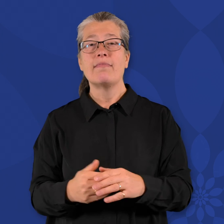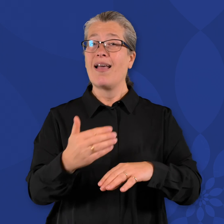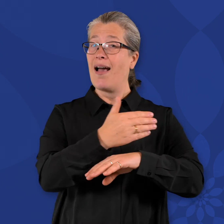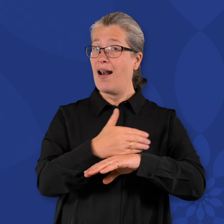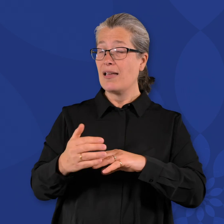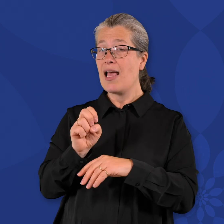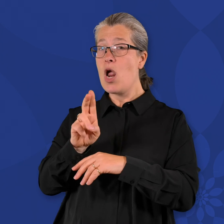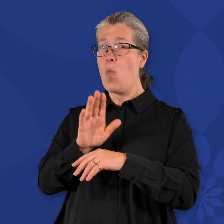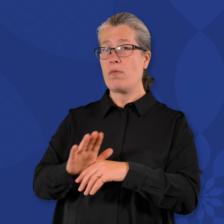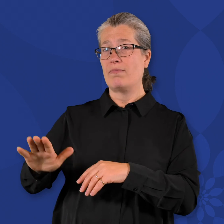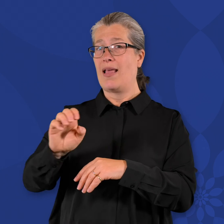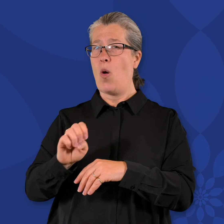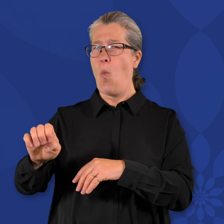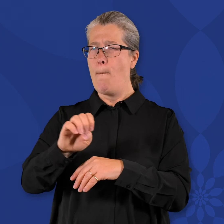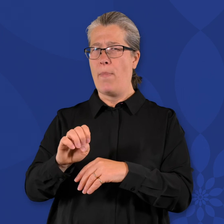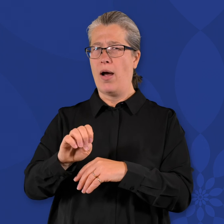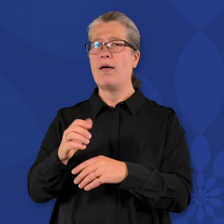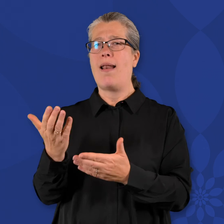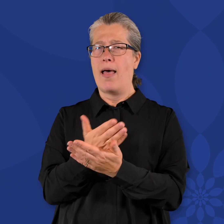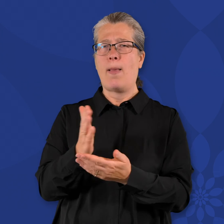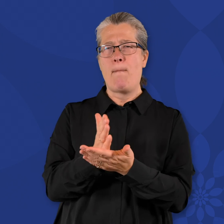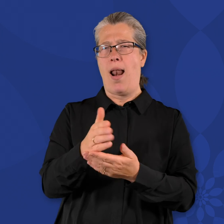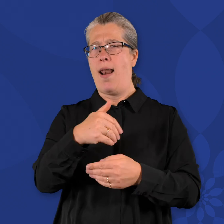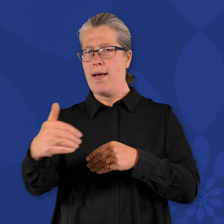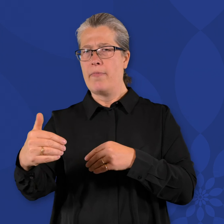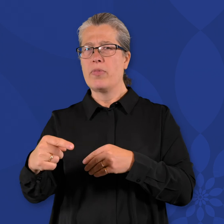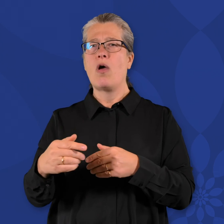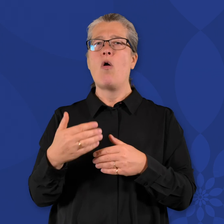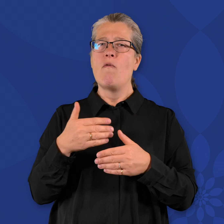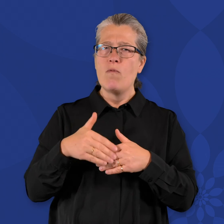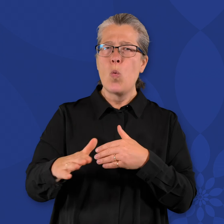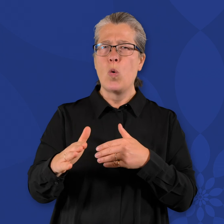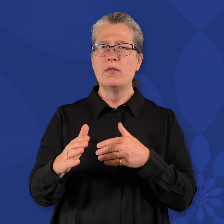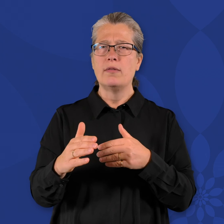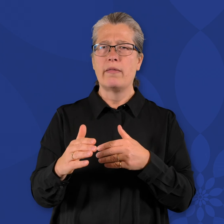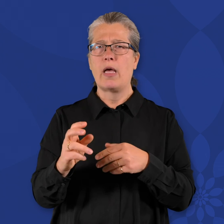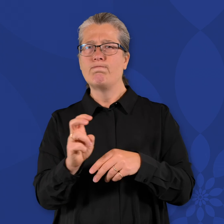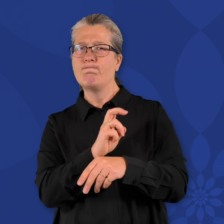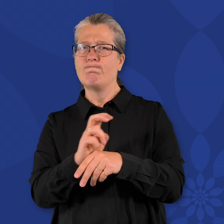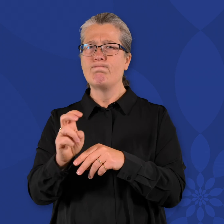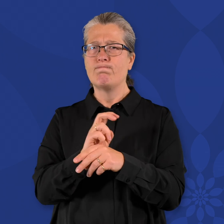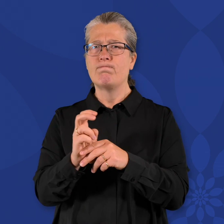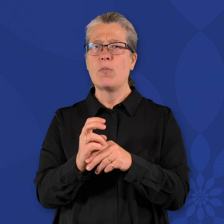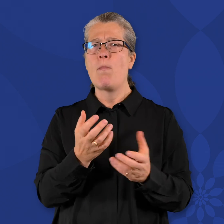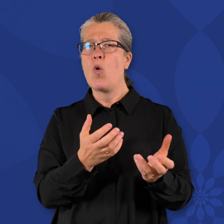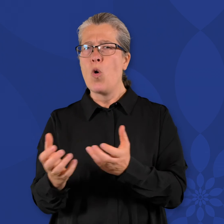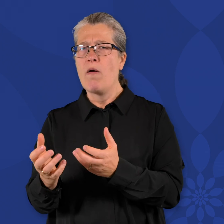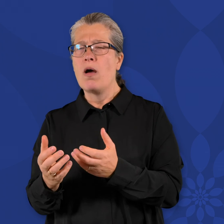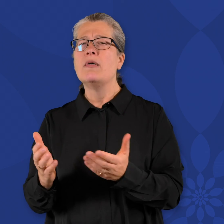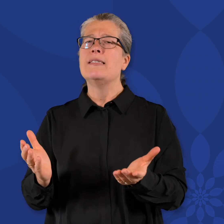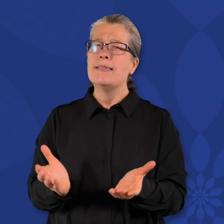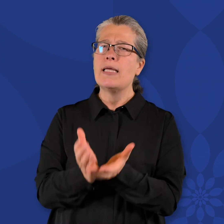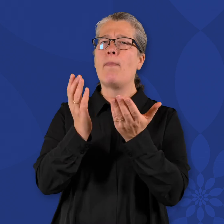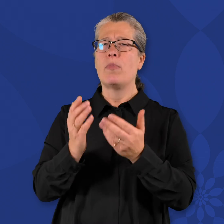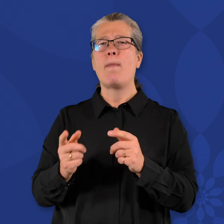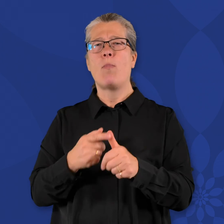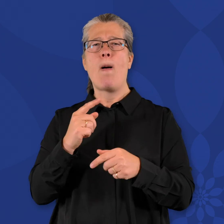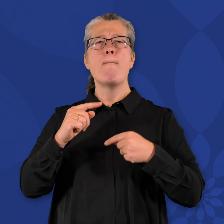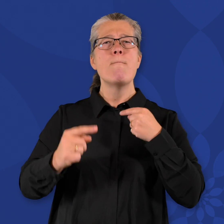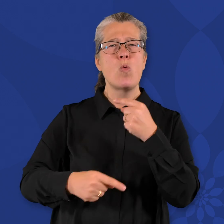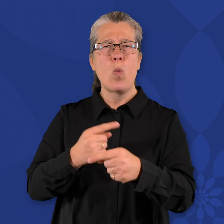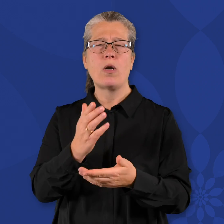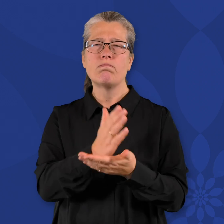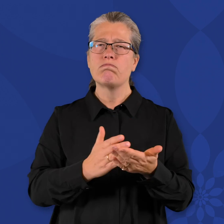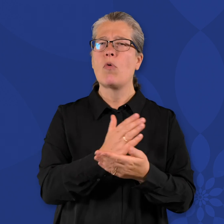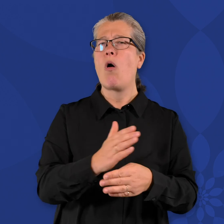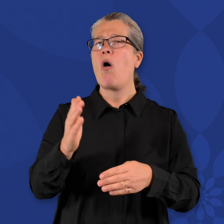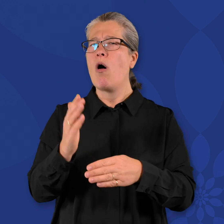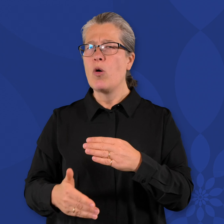Kontrollen vid de inre gränserna fortsätter så länge det är nödvändigt, men samtidigt inleds -